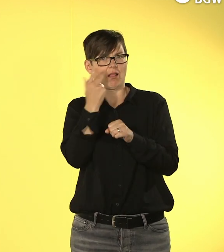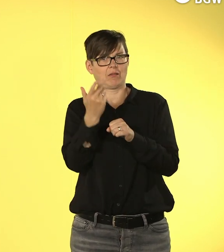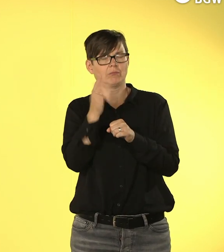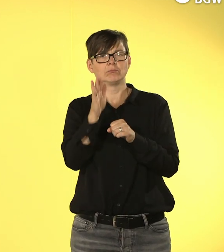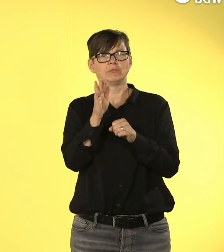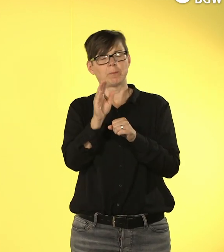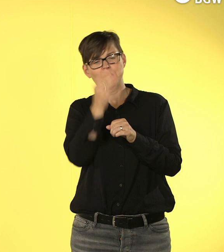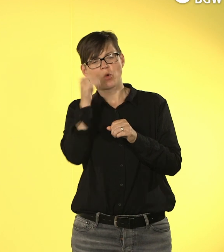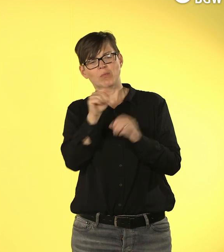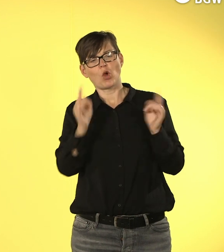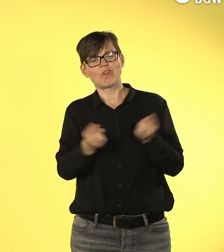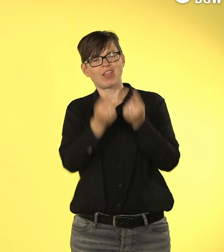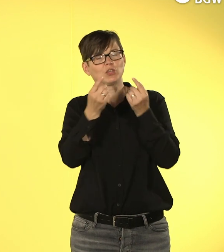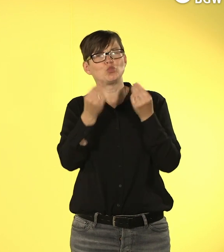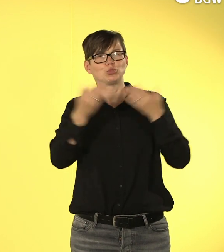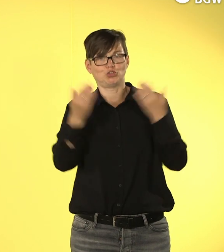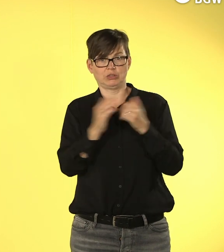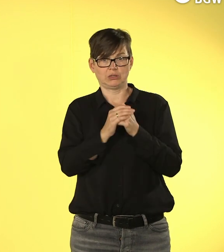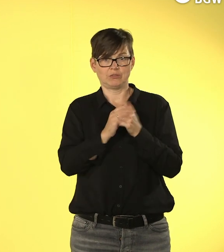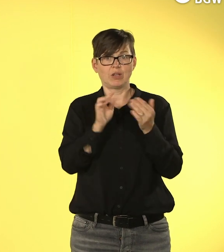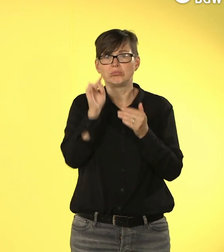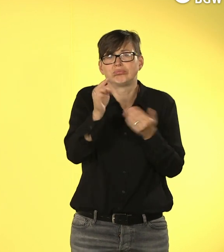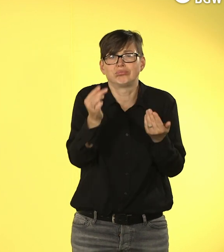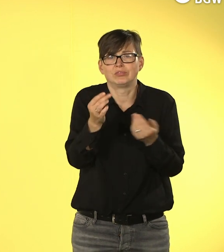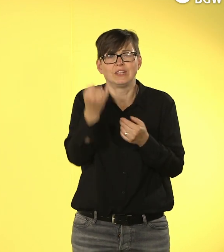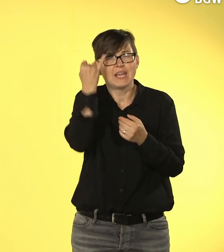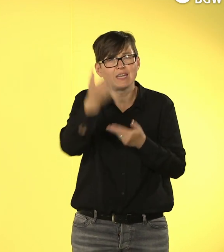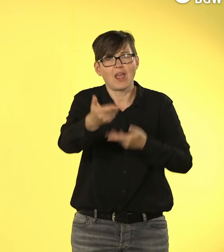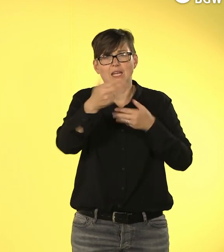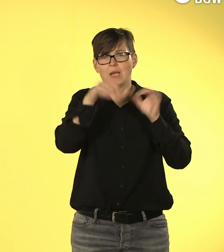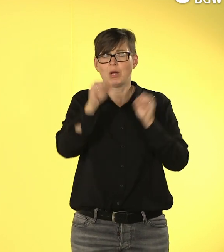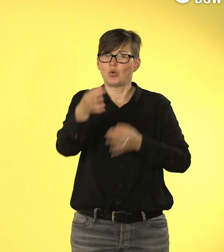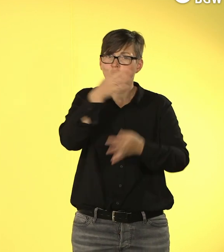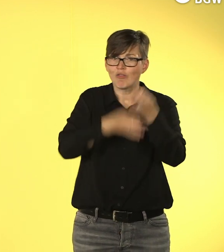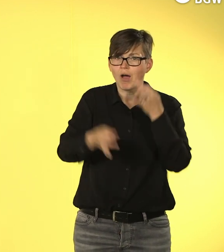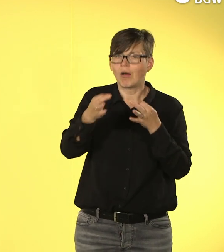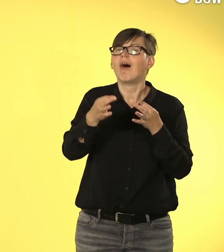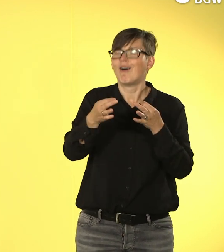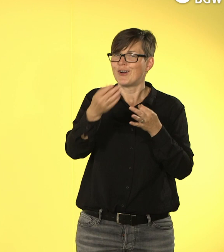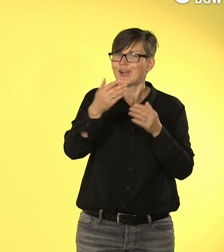Wenn wir dazu Ideen von euch bekommen, werden wir die gerne aufnehmen.